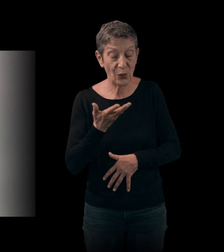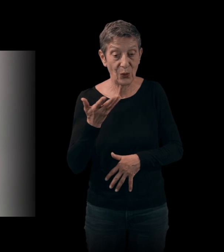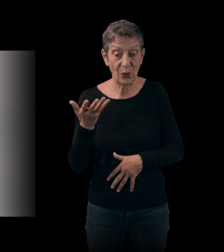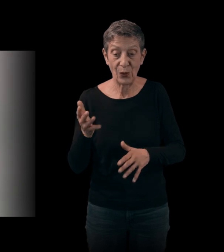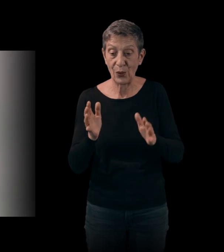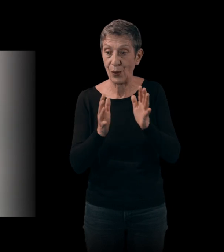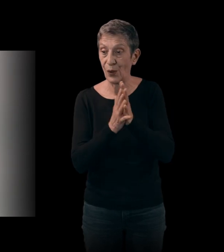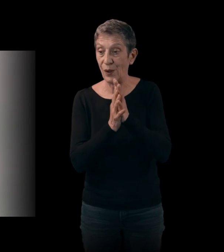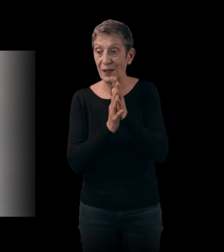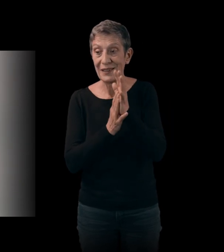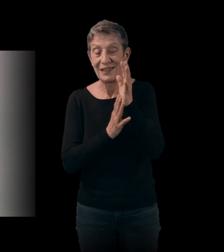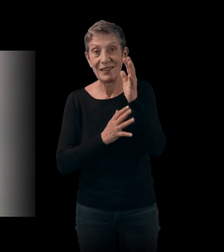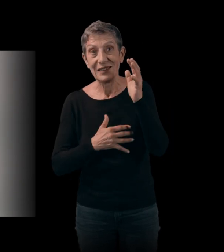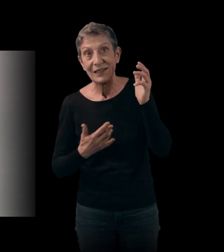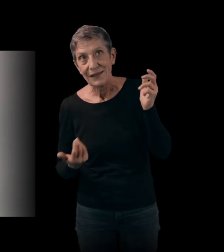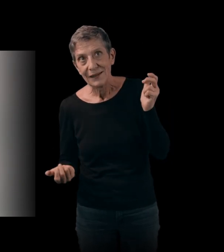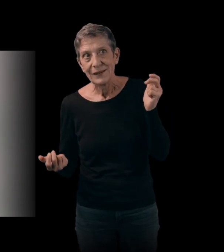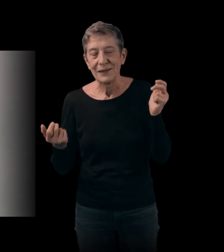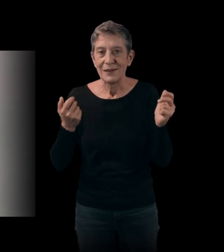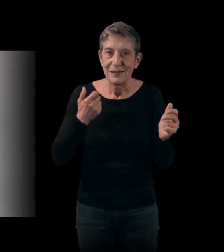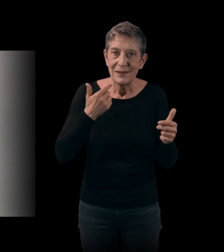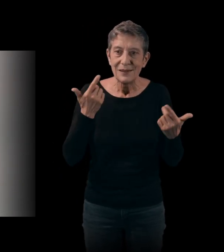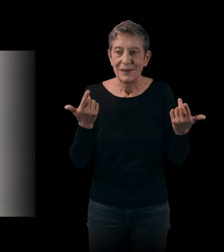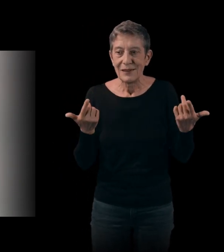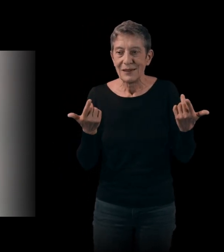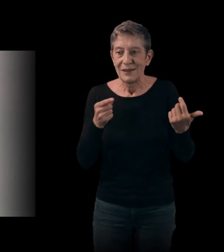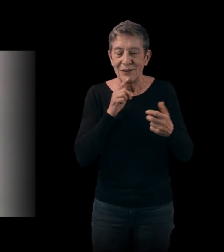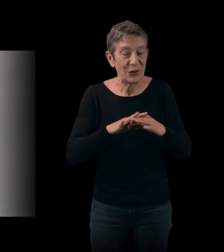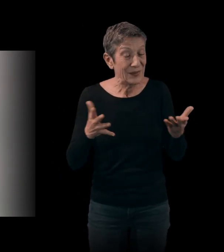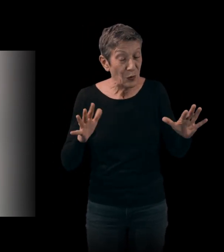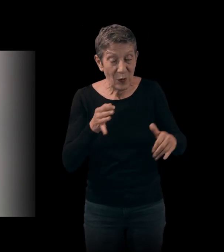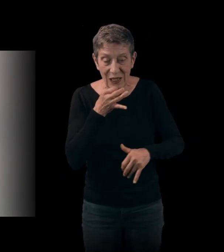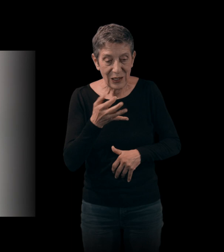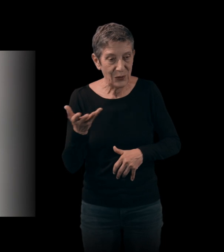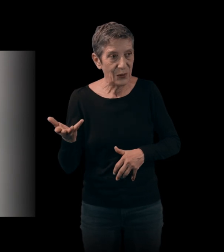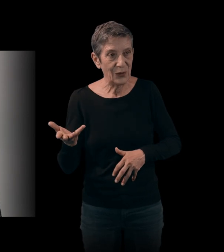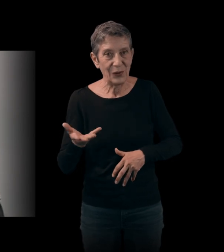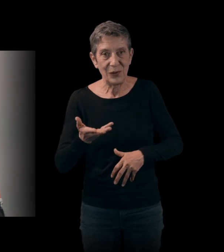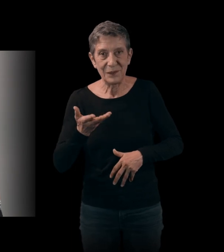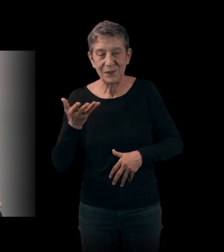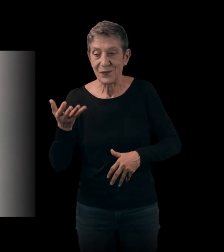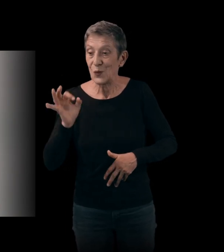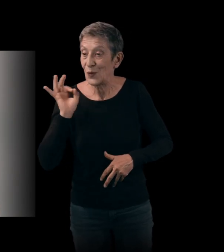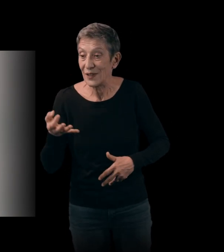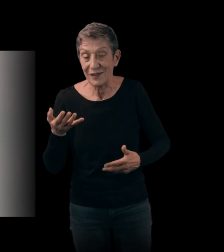à la façon dont on vit la question de l'éducation au Vietnam, etc.